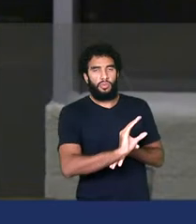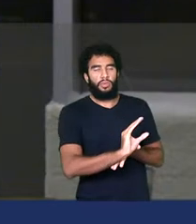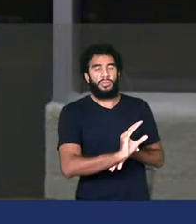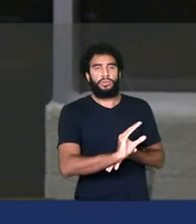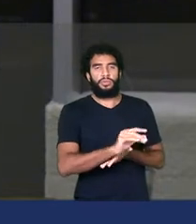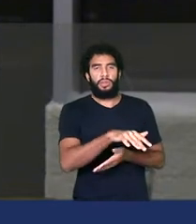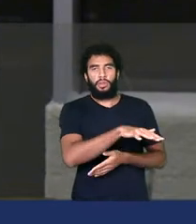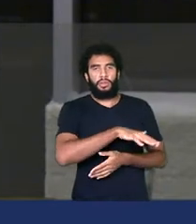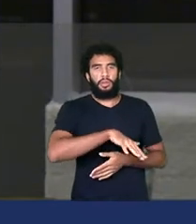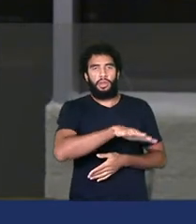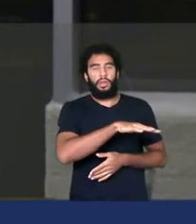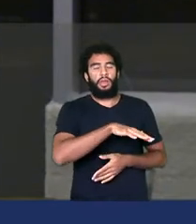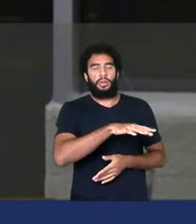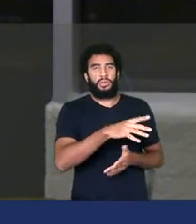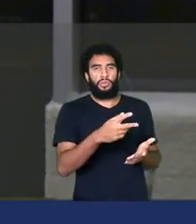ÉQUELES QUE DEFENDEM A